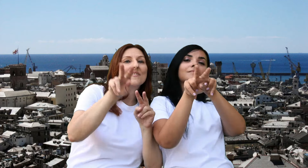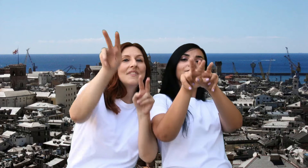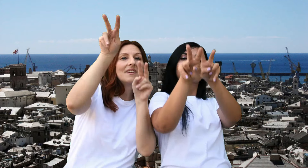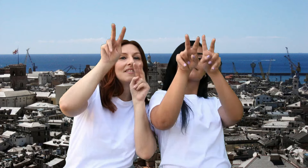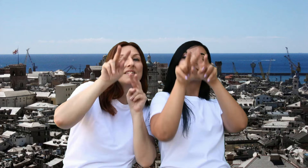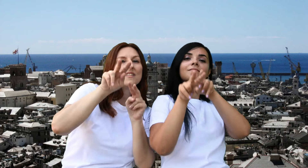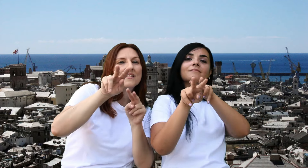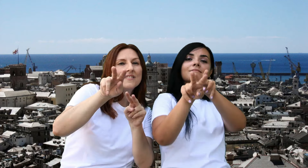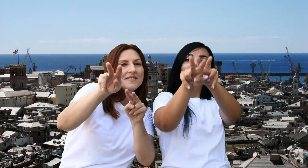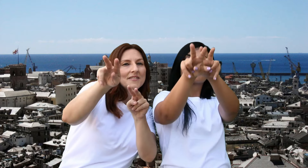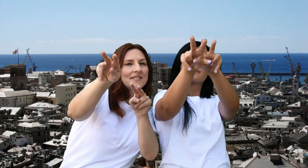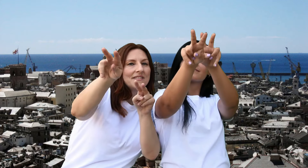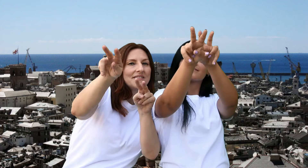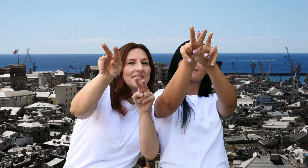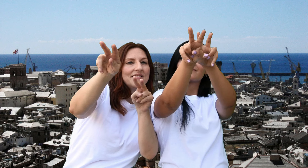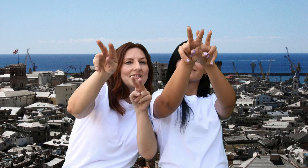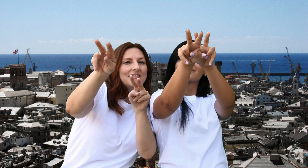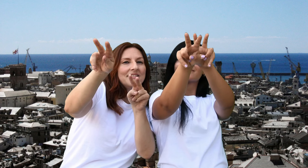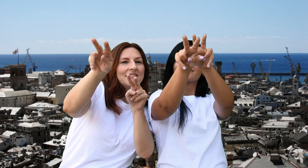Stessa direzione!